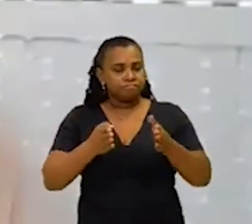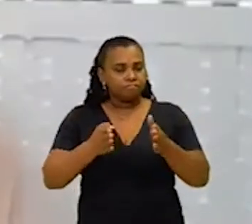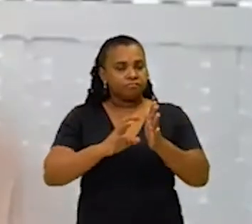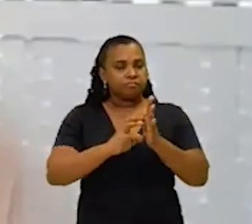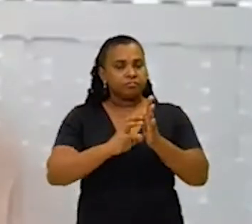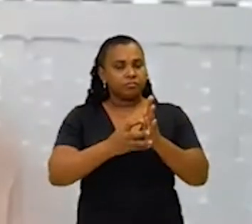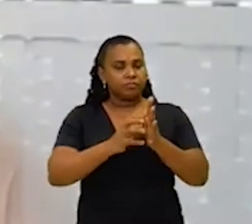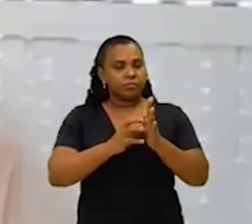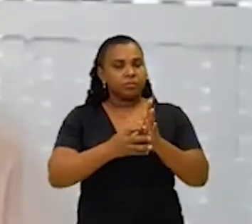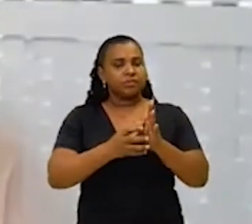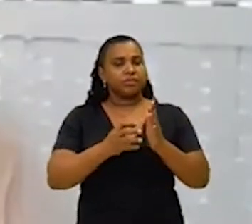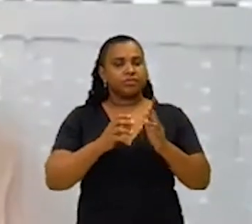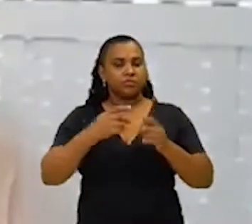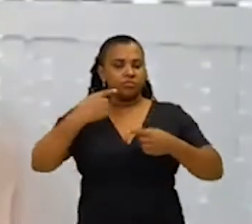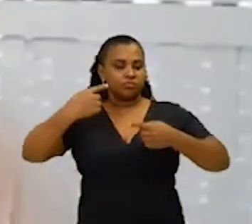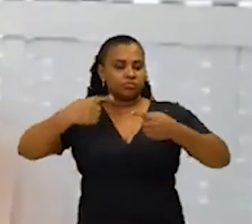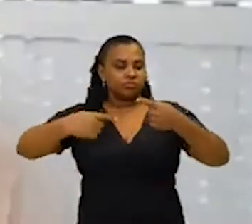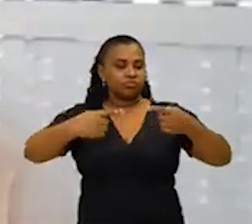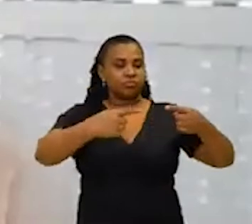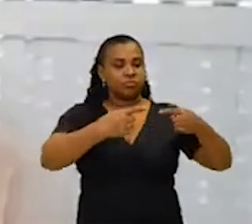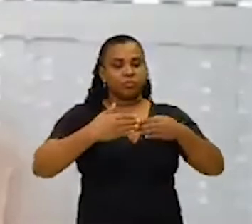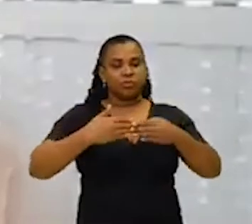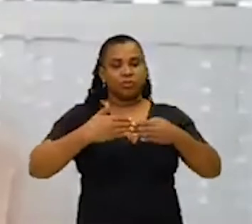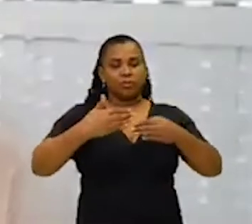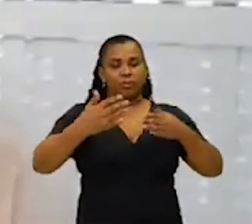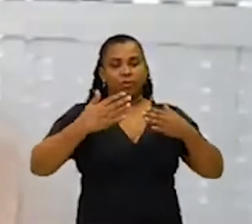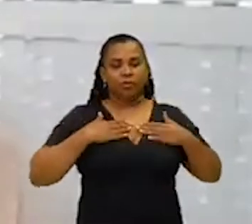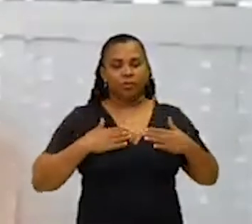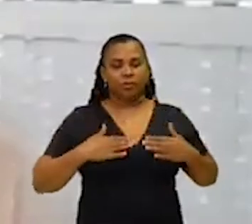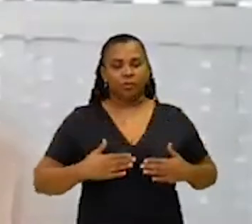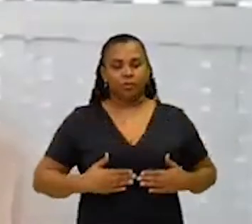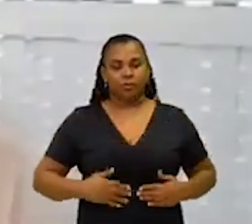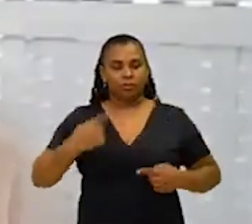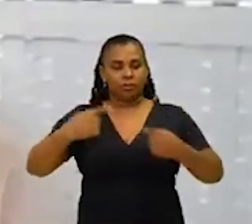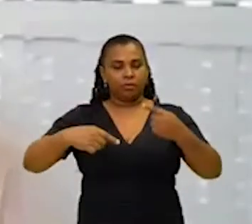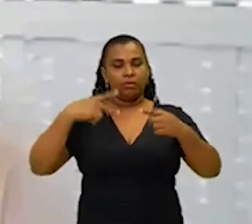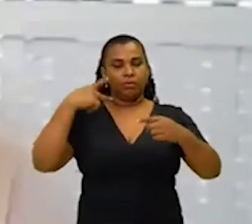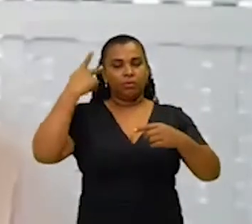tem algumas discussões para além dos nossos corpos debatendo da política econômica de batendo a nossa